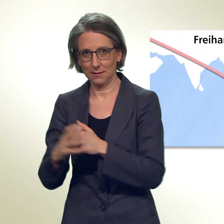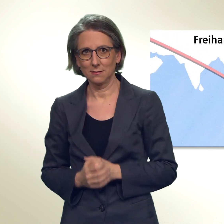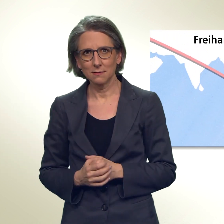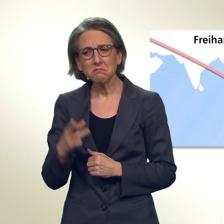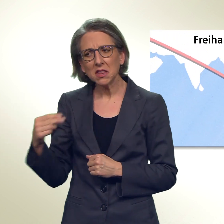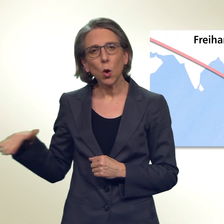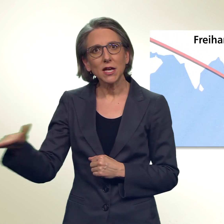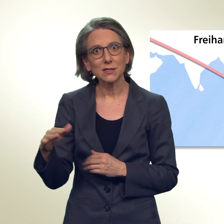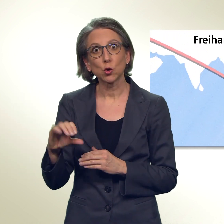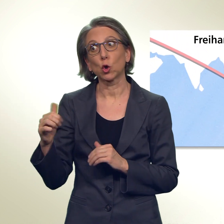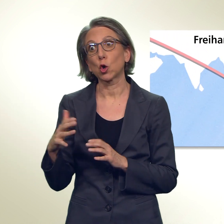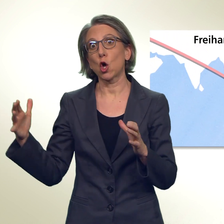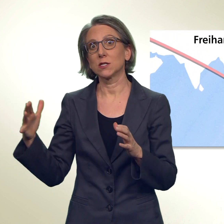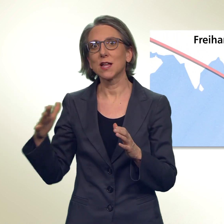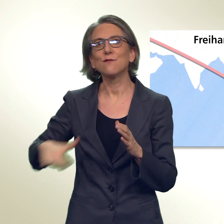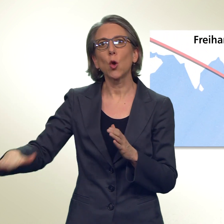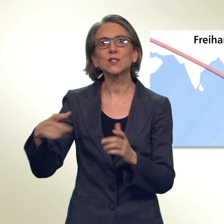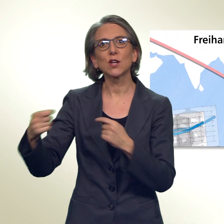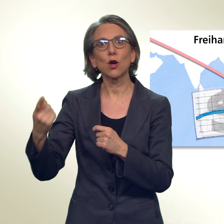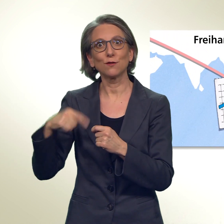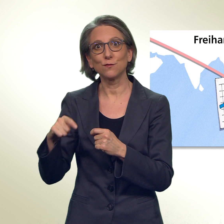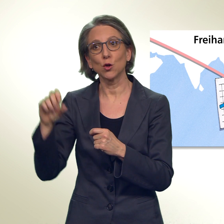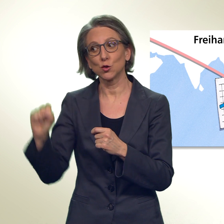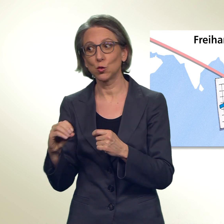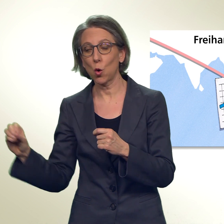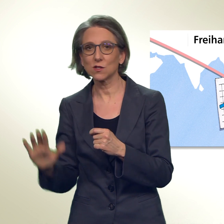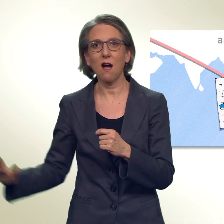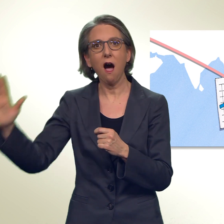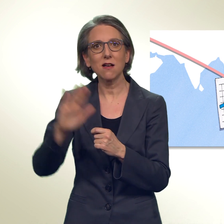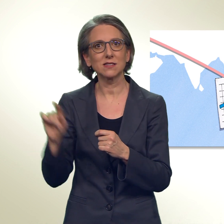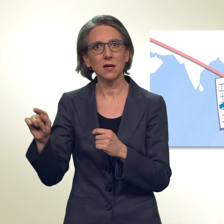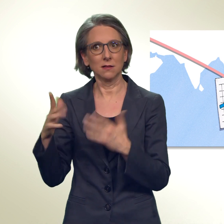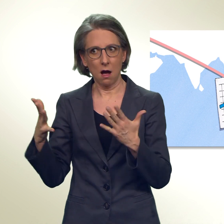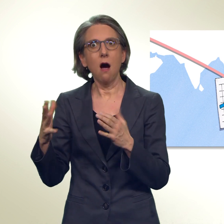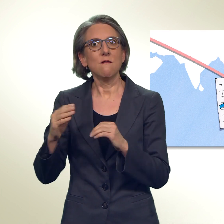Indonesien ist die grösste Volkswirtschaft Südostasiens und hat ein grosses Wachstumspotenzial.